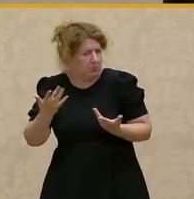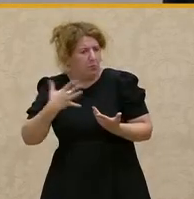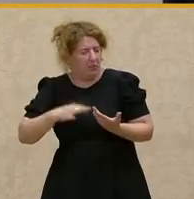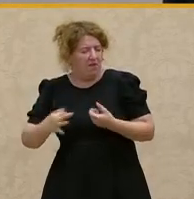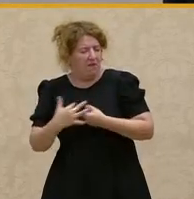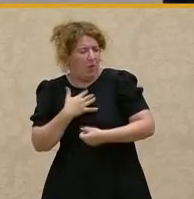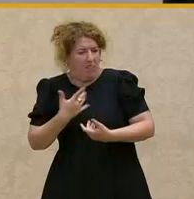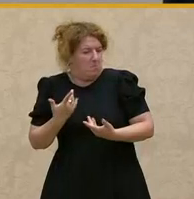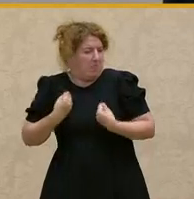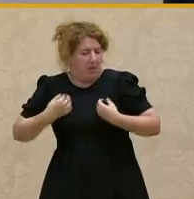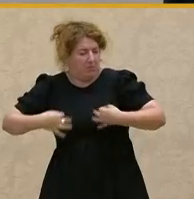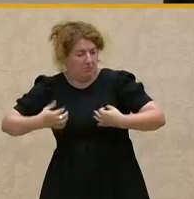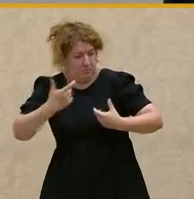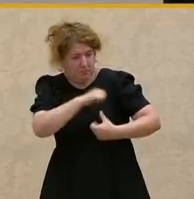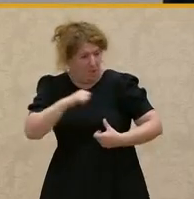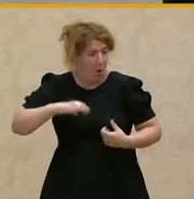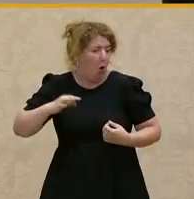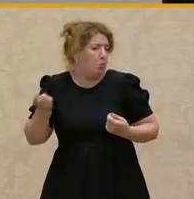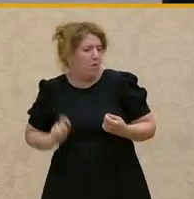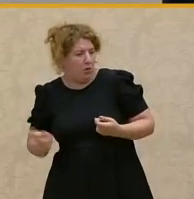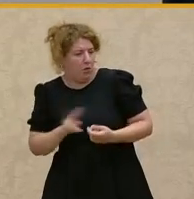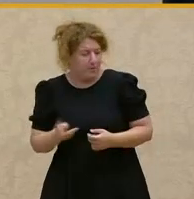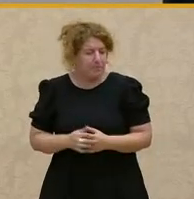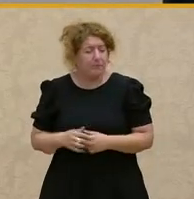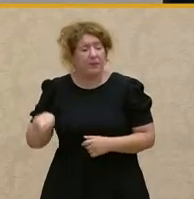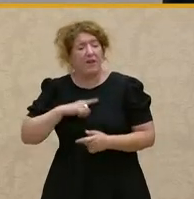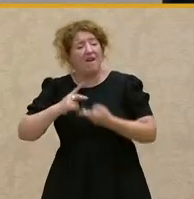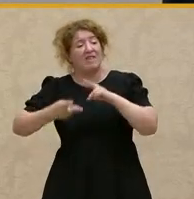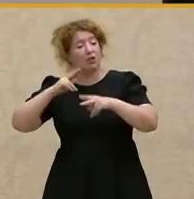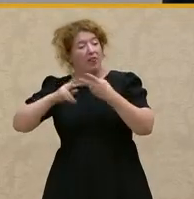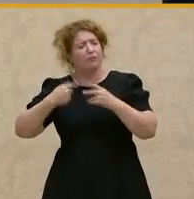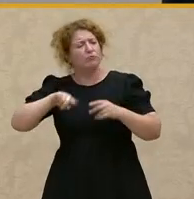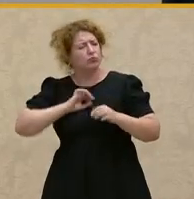Desde FESOCE nos vamos con el compromiso de seguir trabajando incansablemente para que